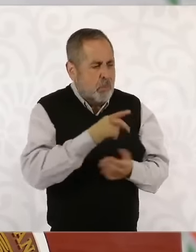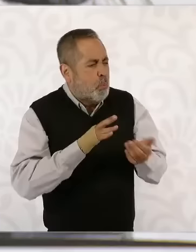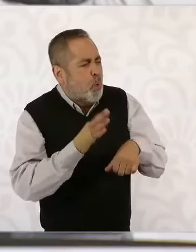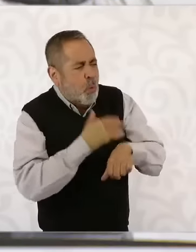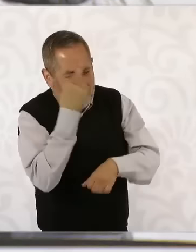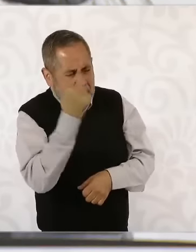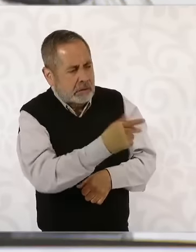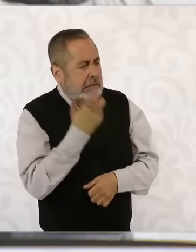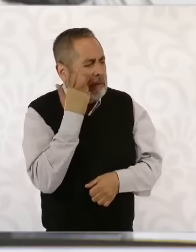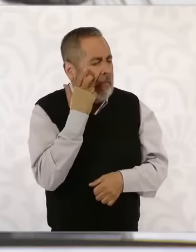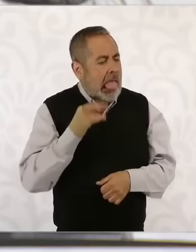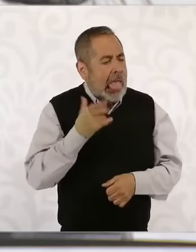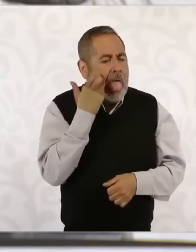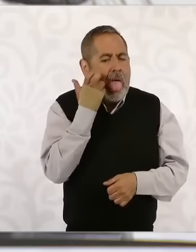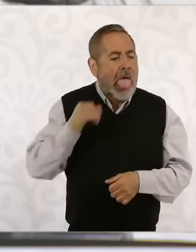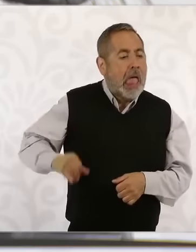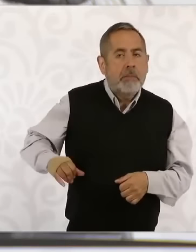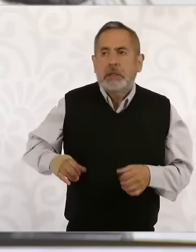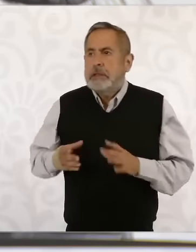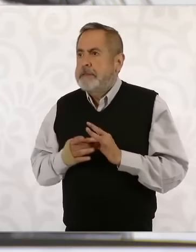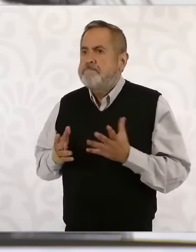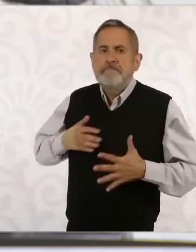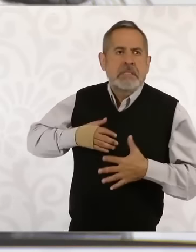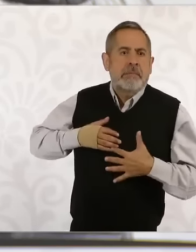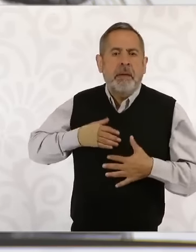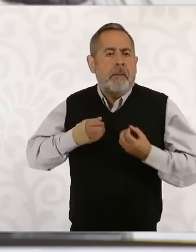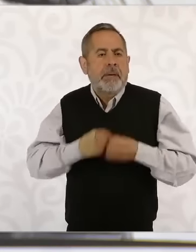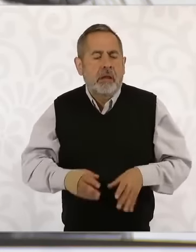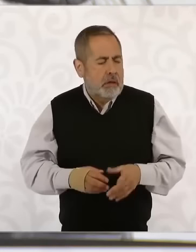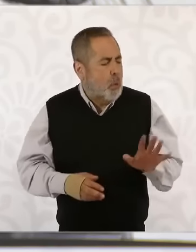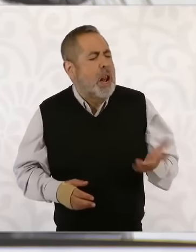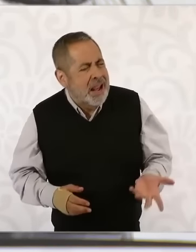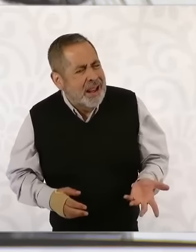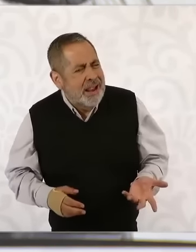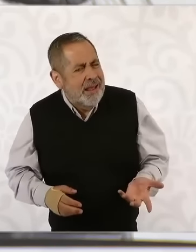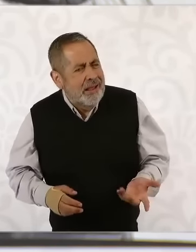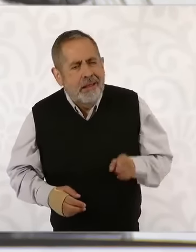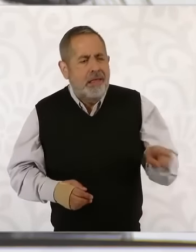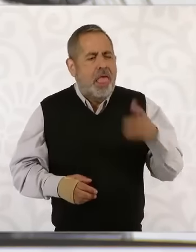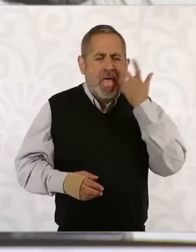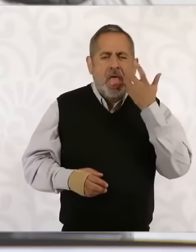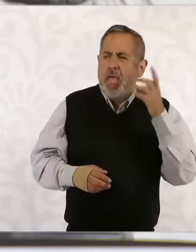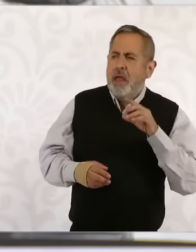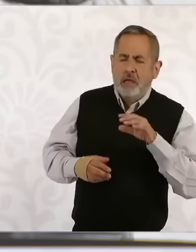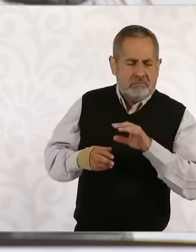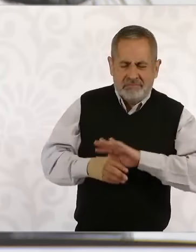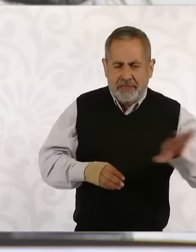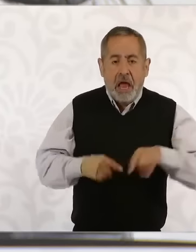quienes hoy critican esta reforma, que lo único que busca es hacer un juicio de amparo más ágil,